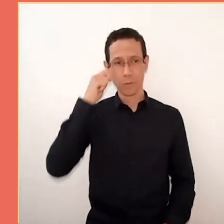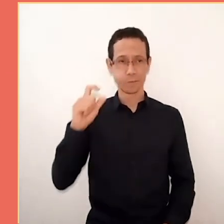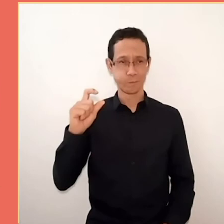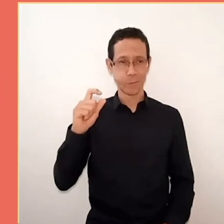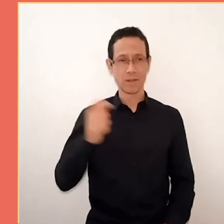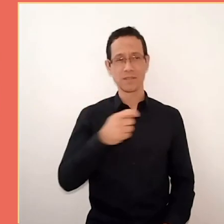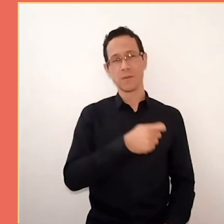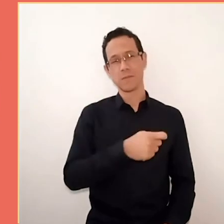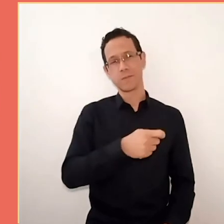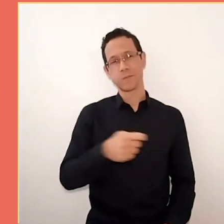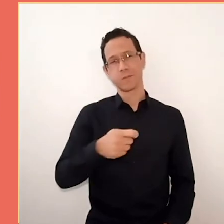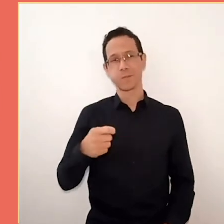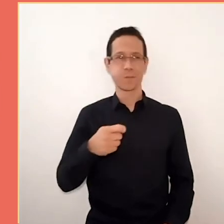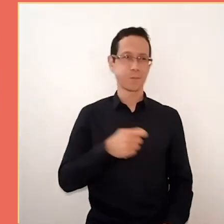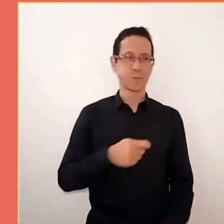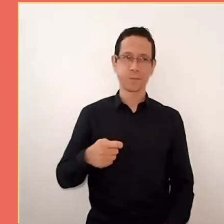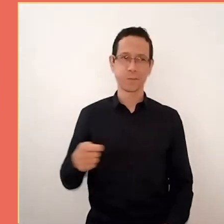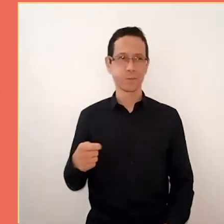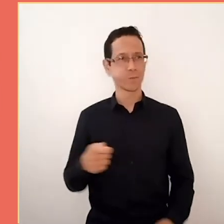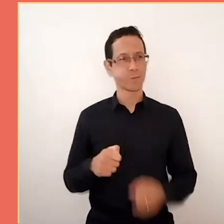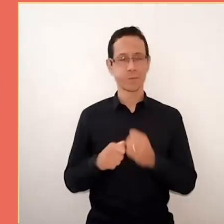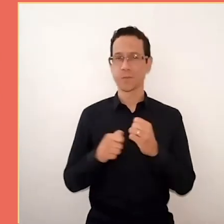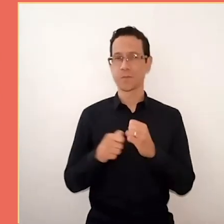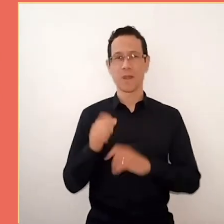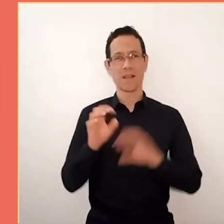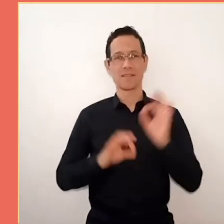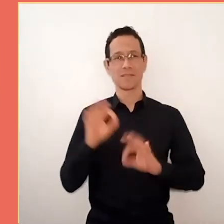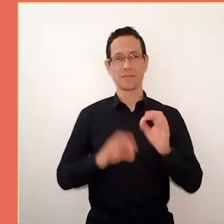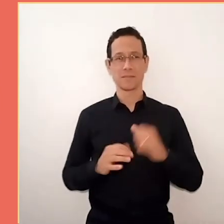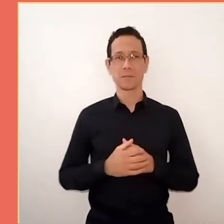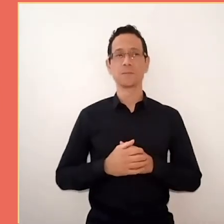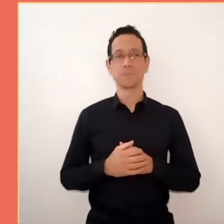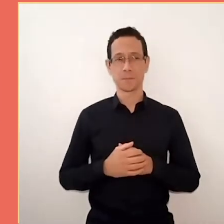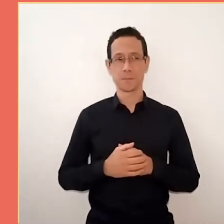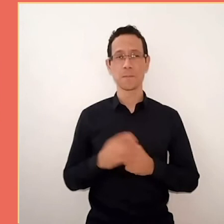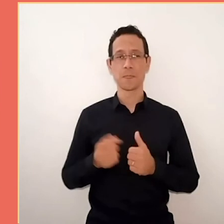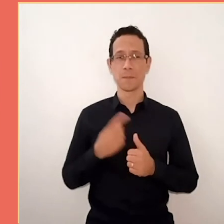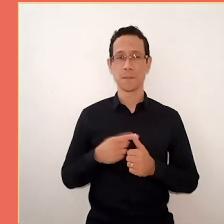Então, é dessa forma que eu faço os meus desenhos. Esse primeiro desenho, ele traz a imagem